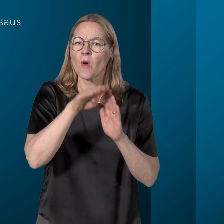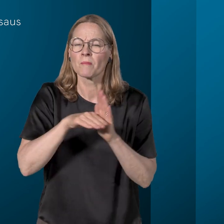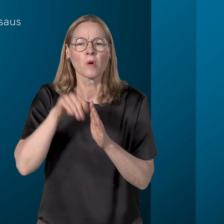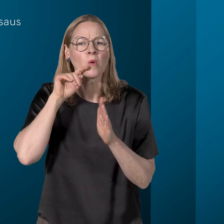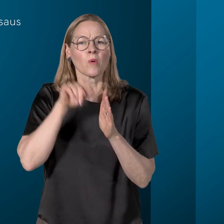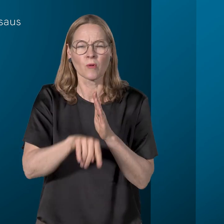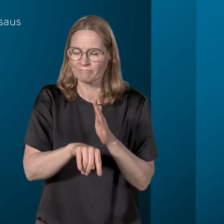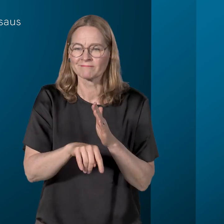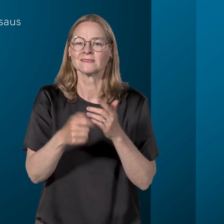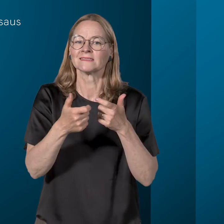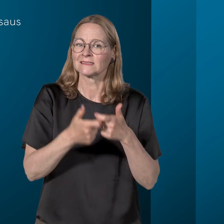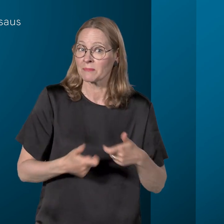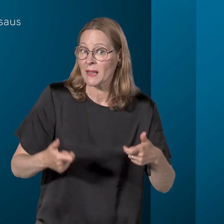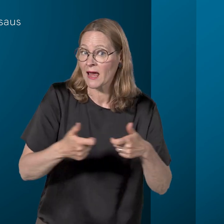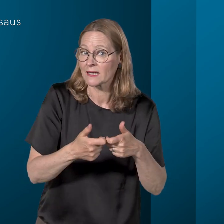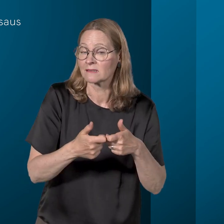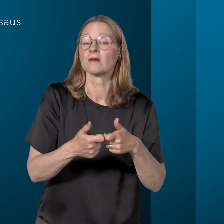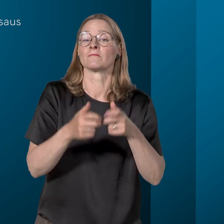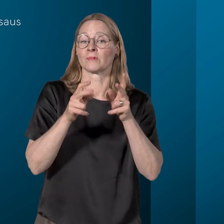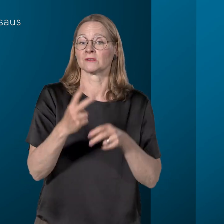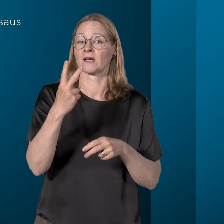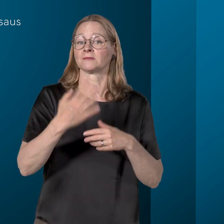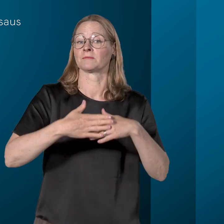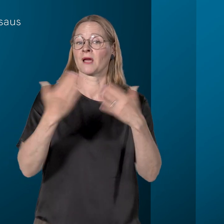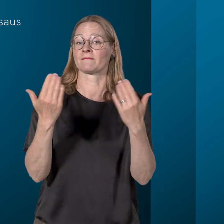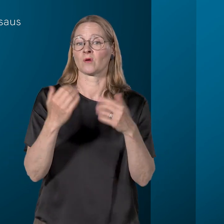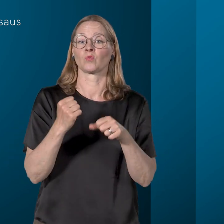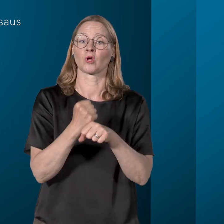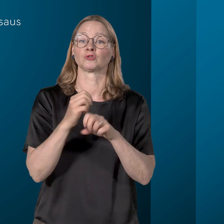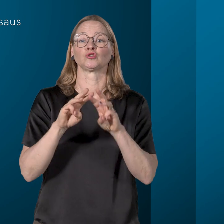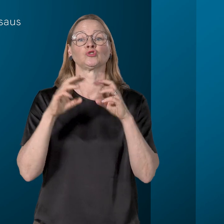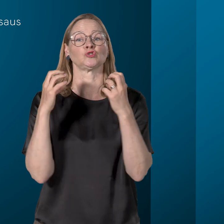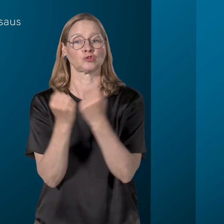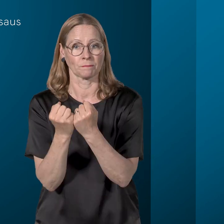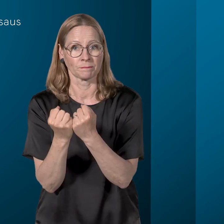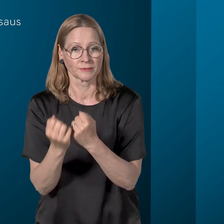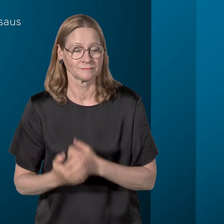Lisäksi ohjelmaan kuului seminaari sekä kaksi workshop-päivää.